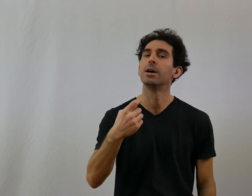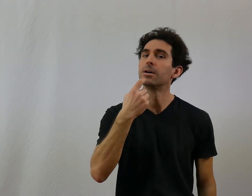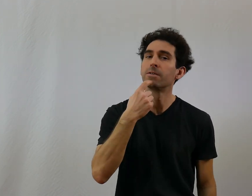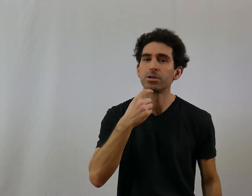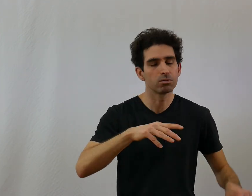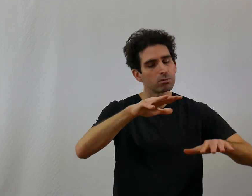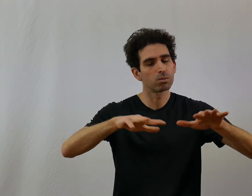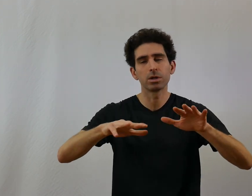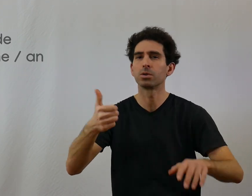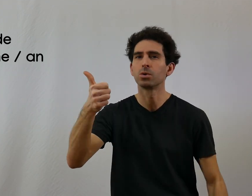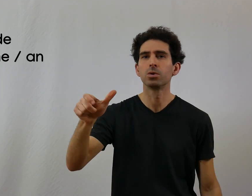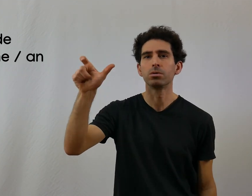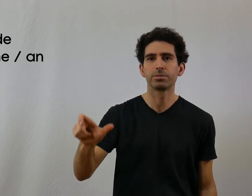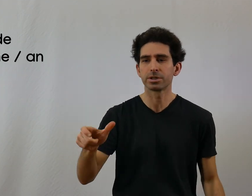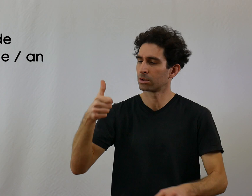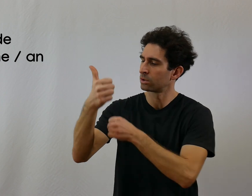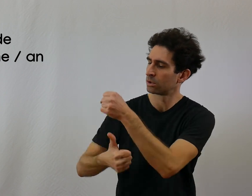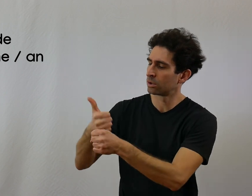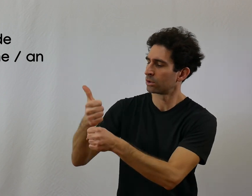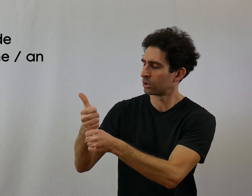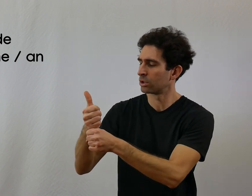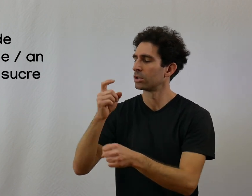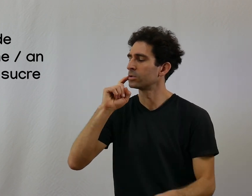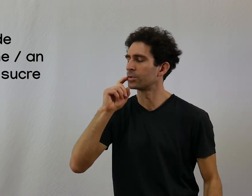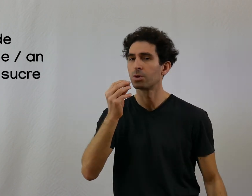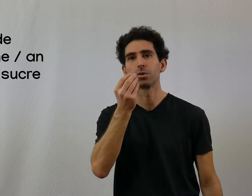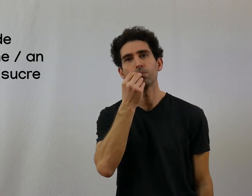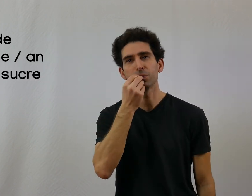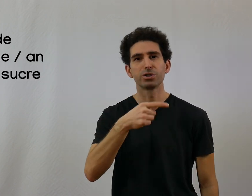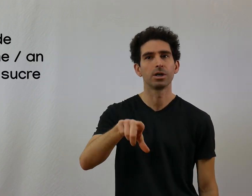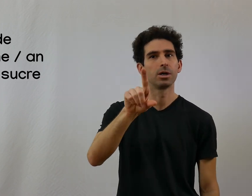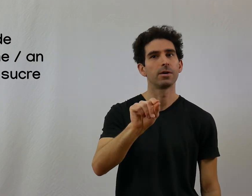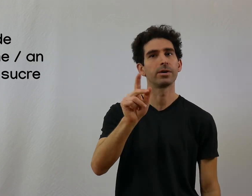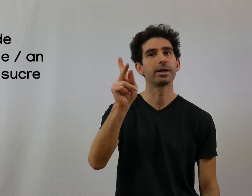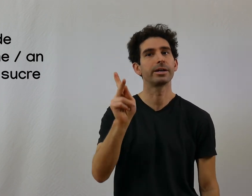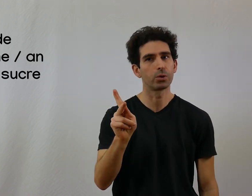Soit environ 20 kg par habitant et par an.